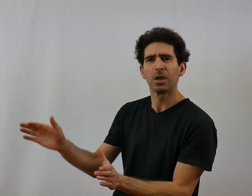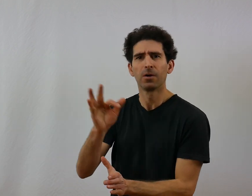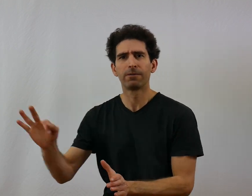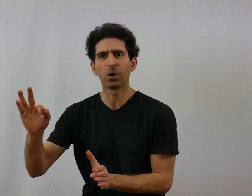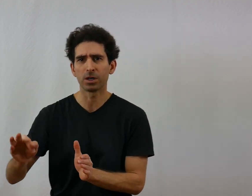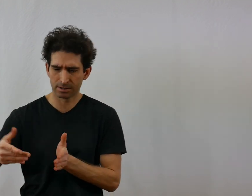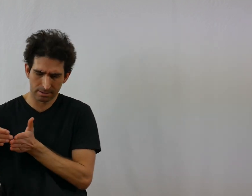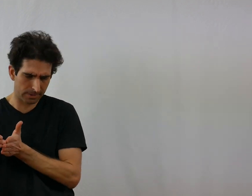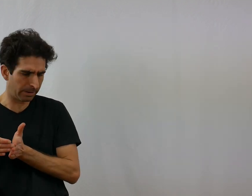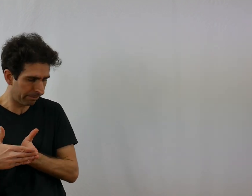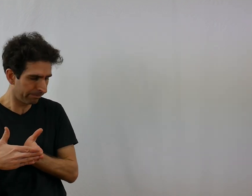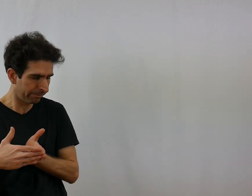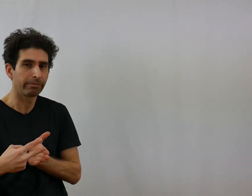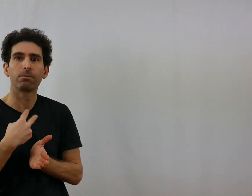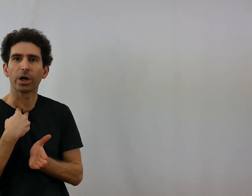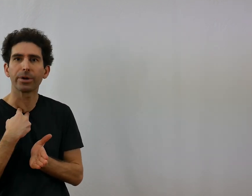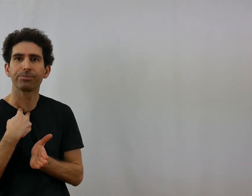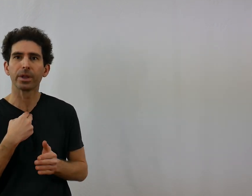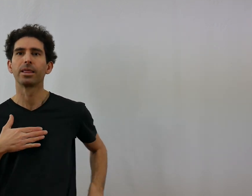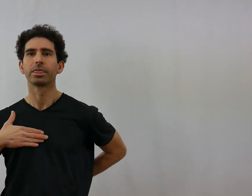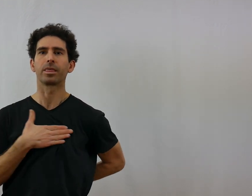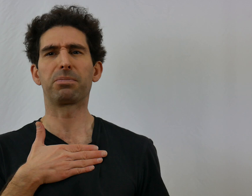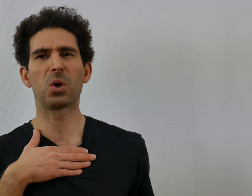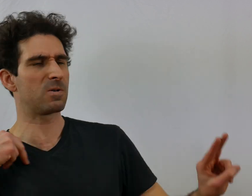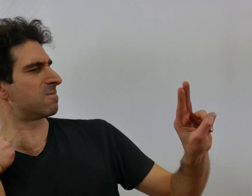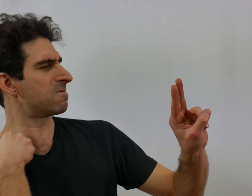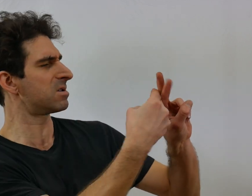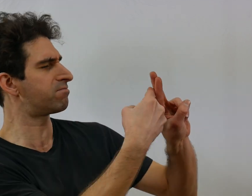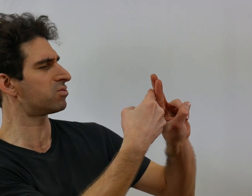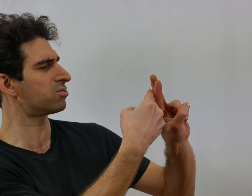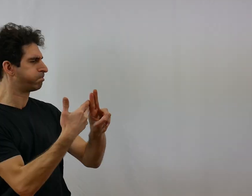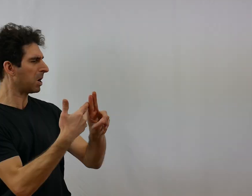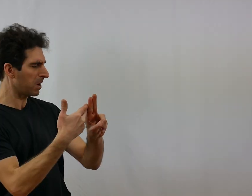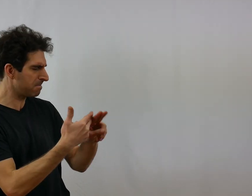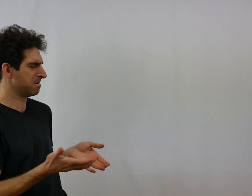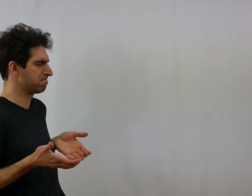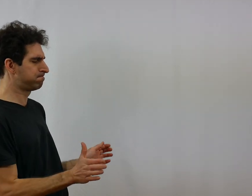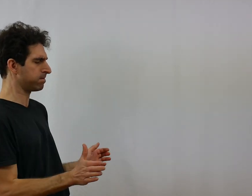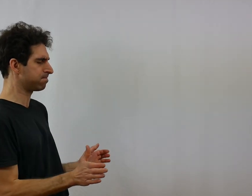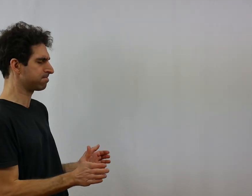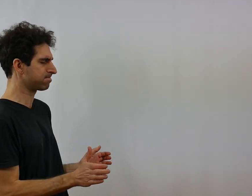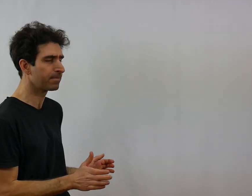Les bateaux français sont bloqués. Napoléon 1er répond alors par un blocus.